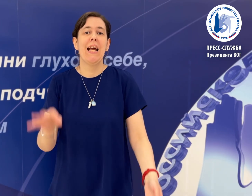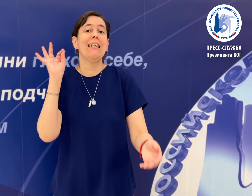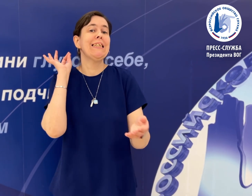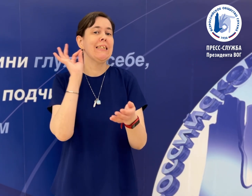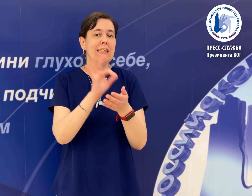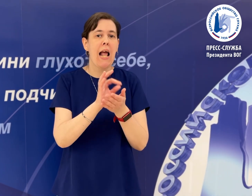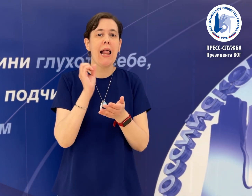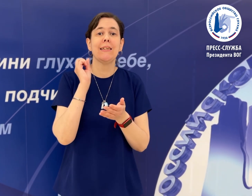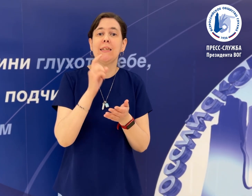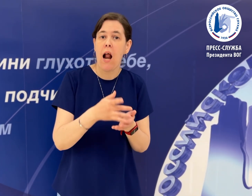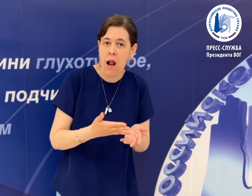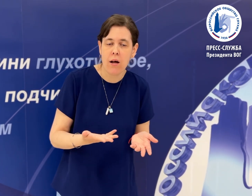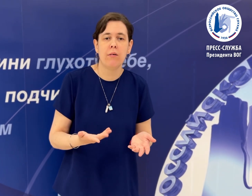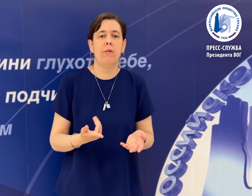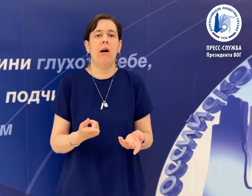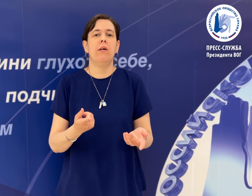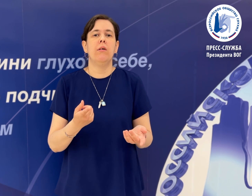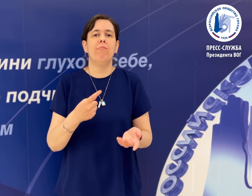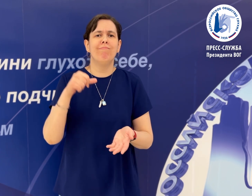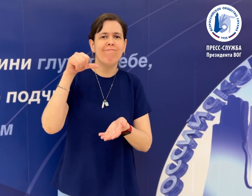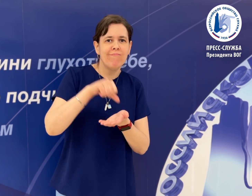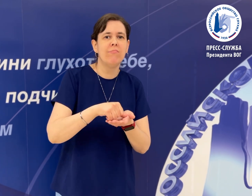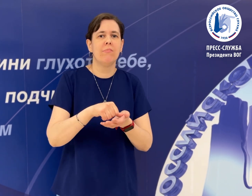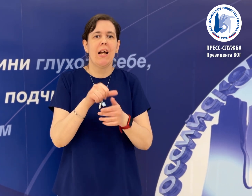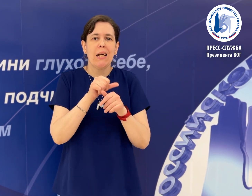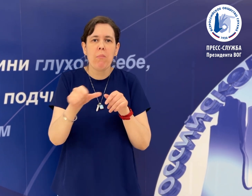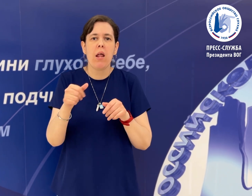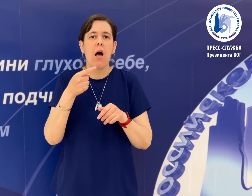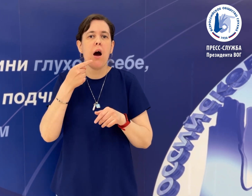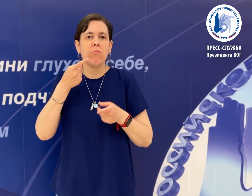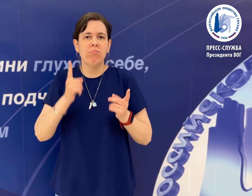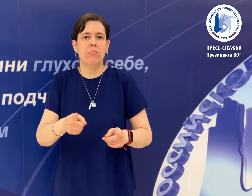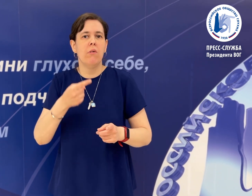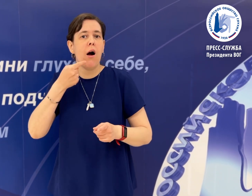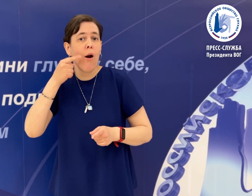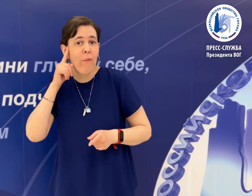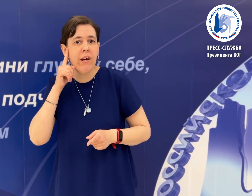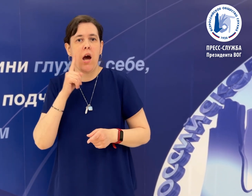Цель сериала – участие в съемках настоящих глухих,